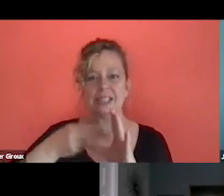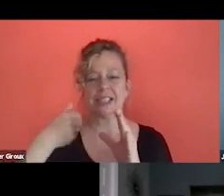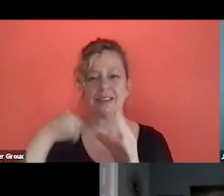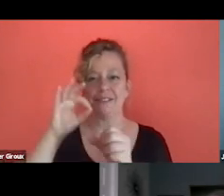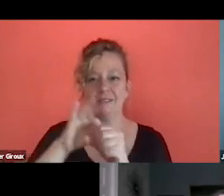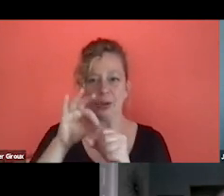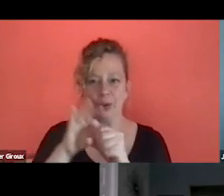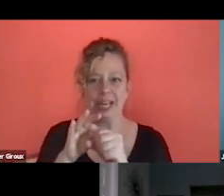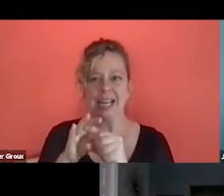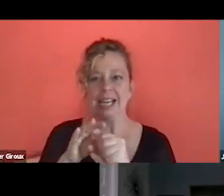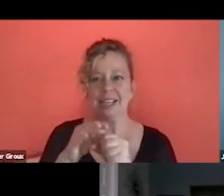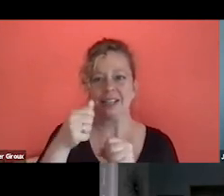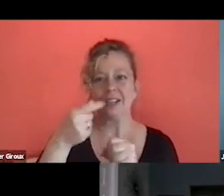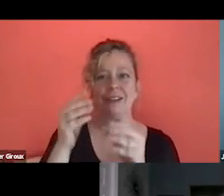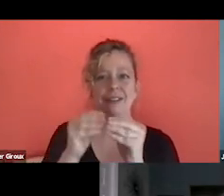Daremos unos segundos más